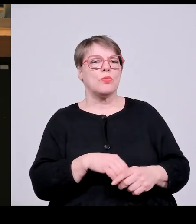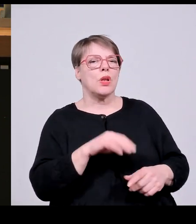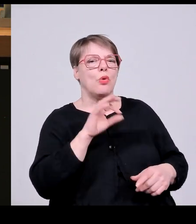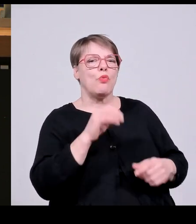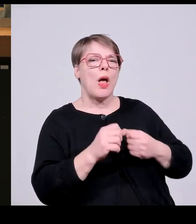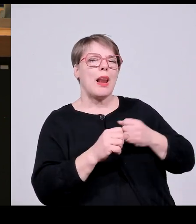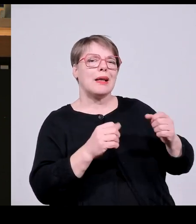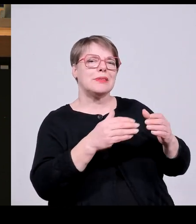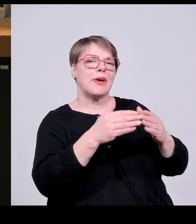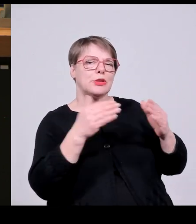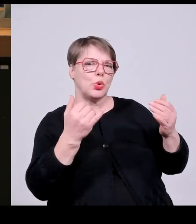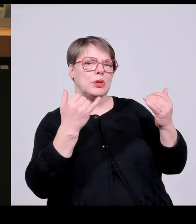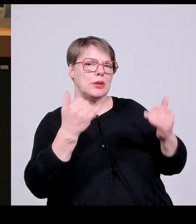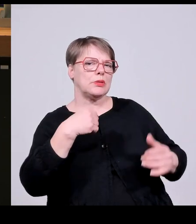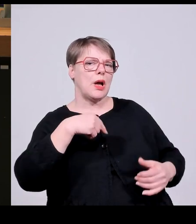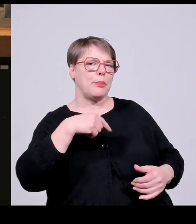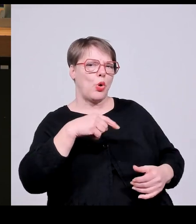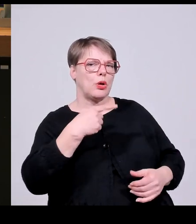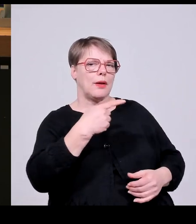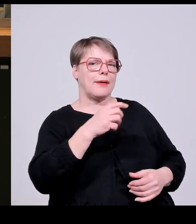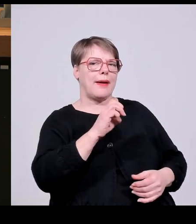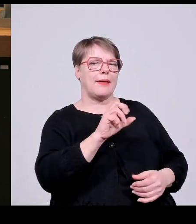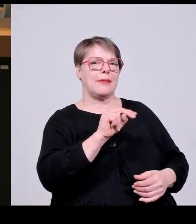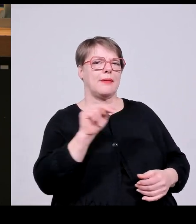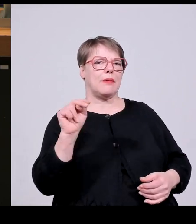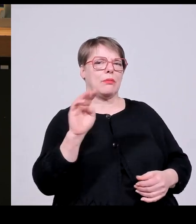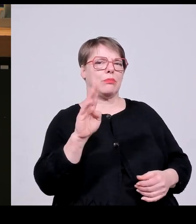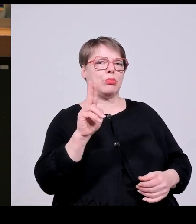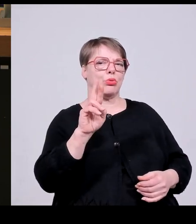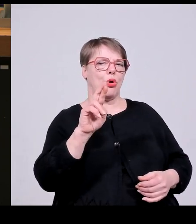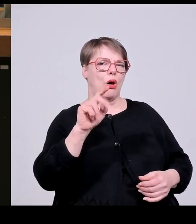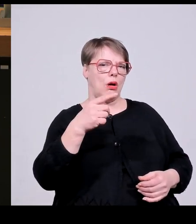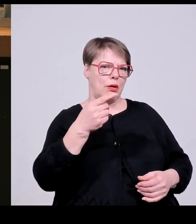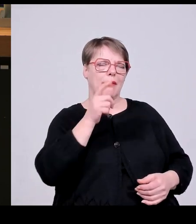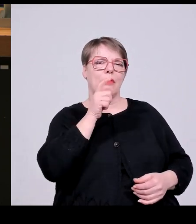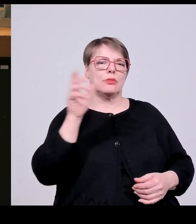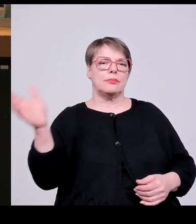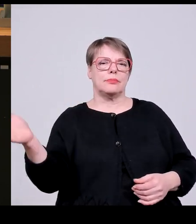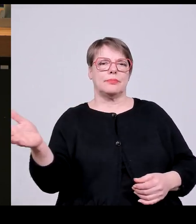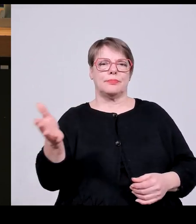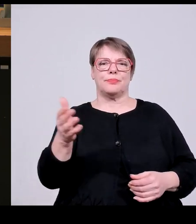in der Stadt gefährdet sei. Ist bereit einfach mal wirklich die hohen Standards,